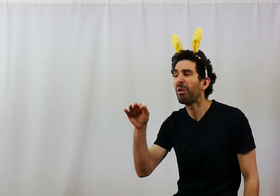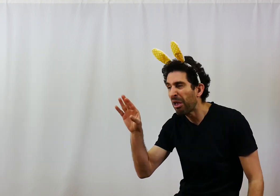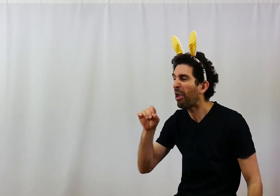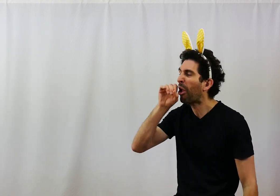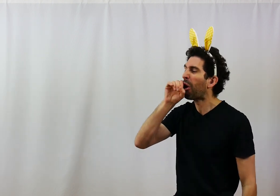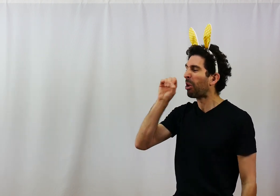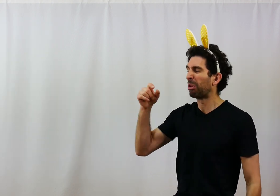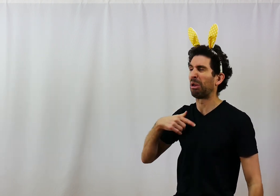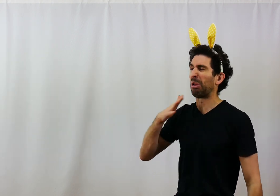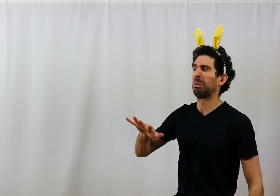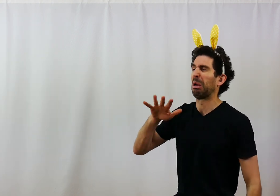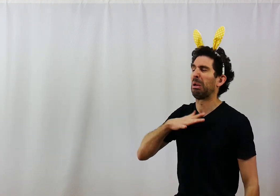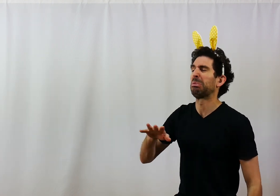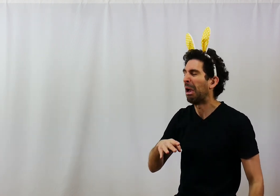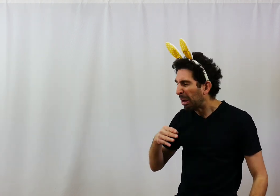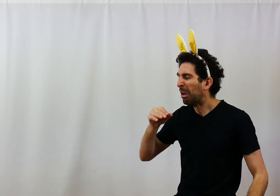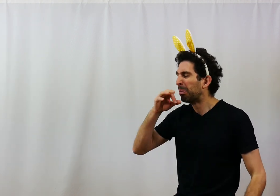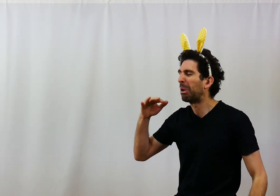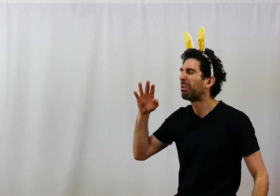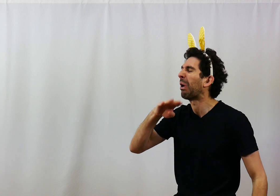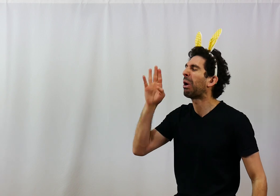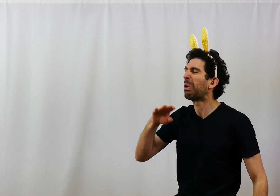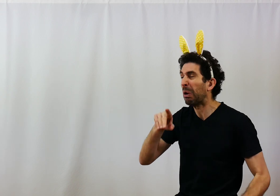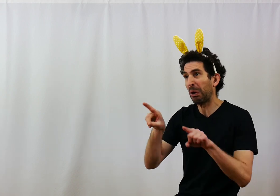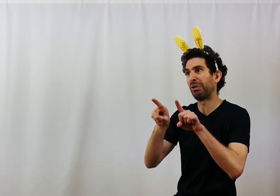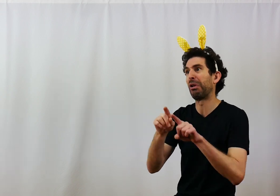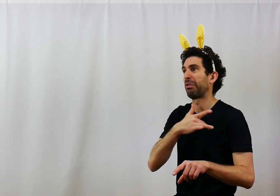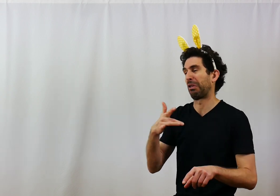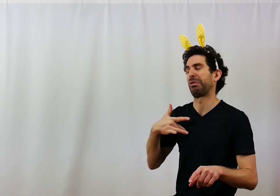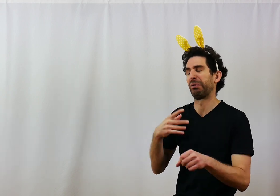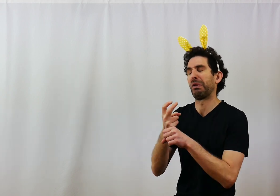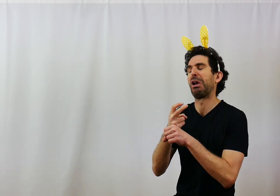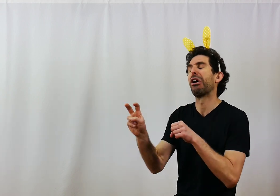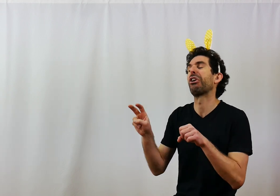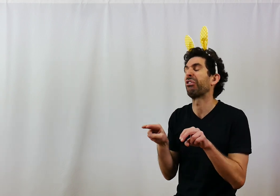Mais moi, je n'aime pas le cigare qui pue et qui est dangereux pour la santé aussi.